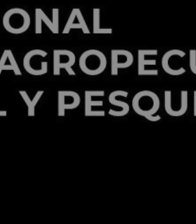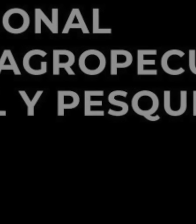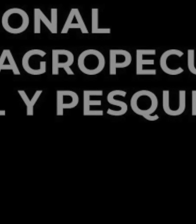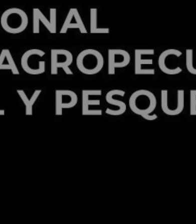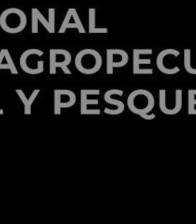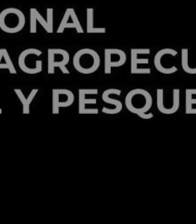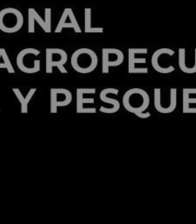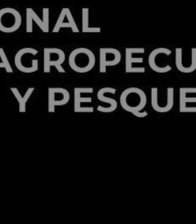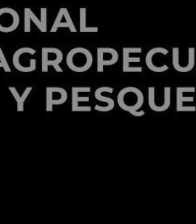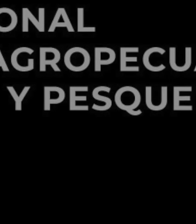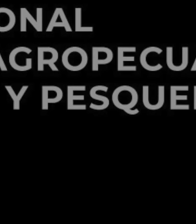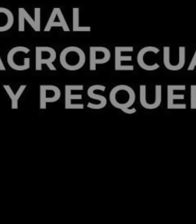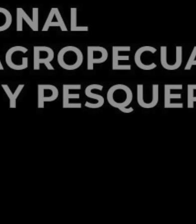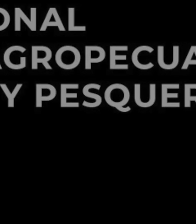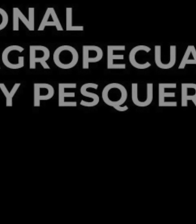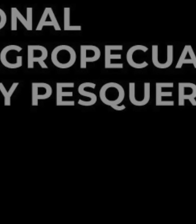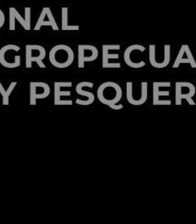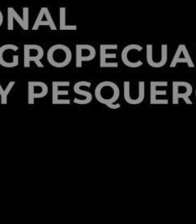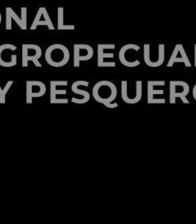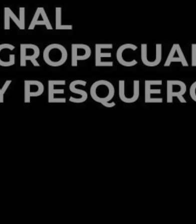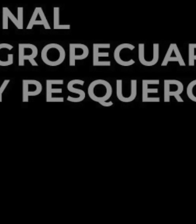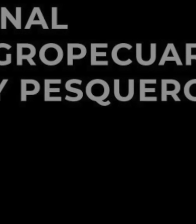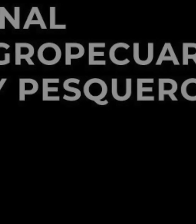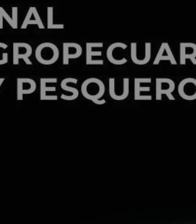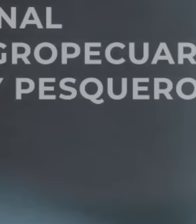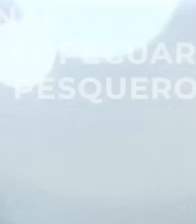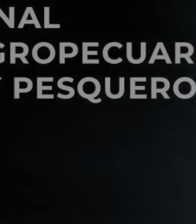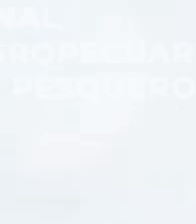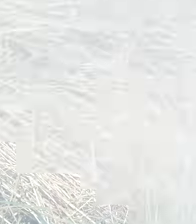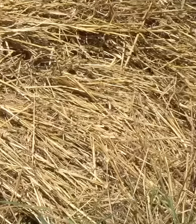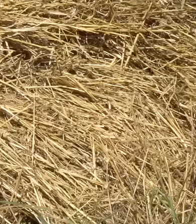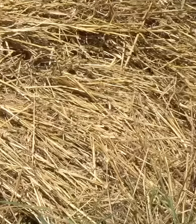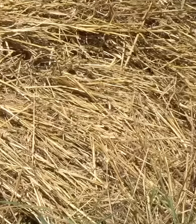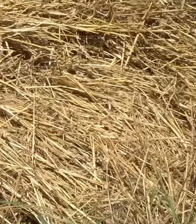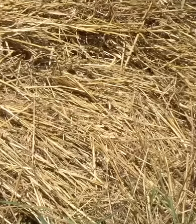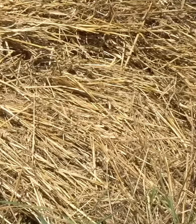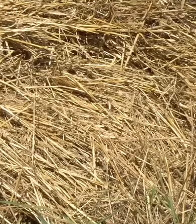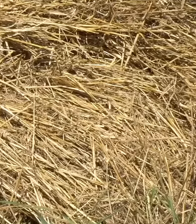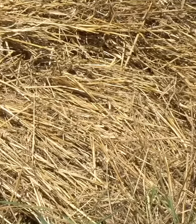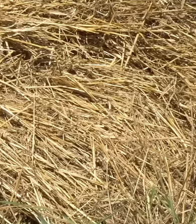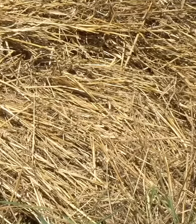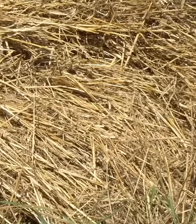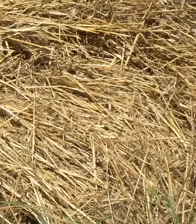Desarrollo desapareció oficialmente en mayo de 2023, muchos productores seguían sufriendo el